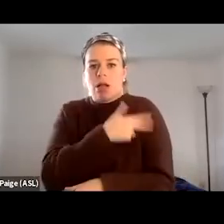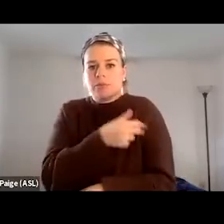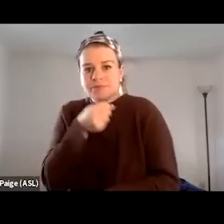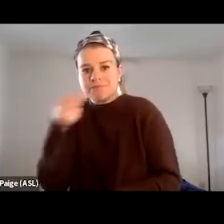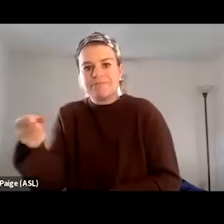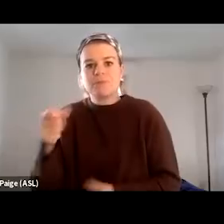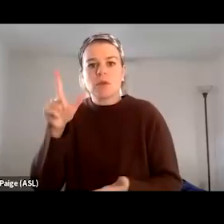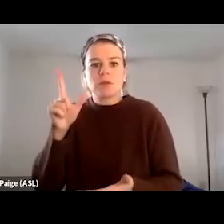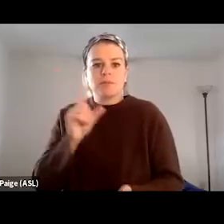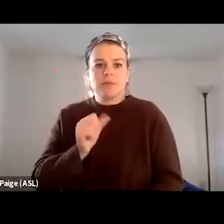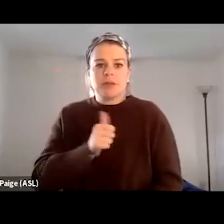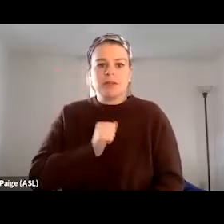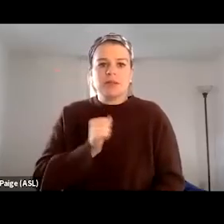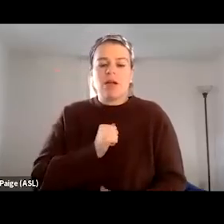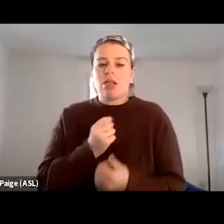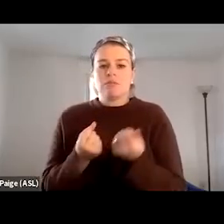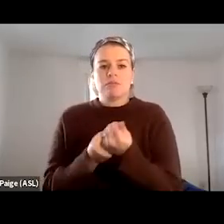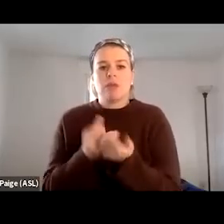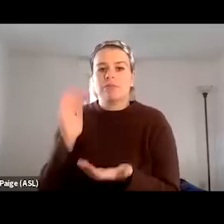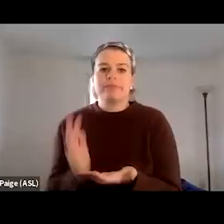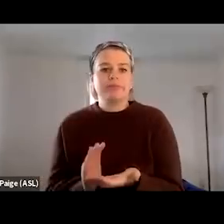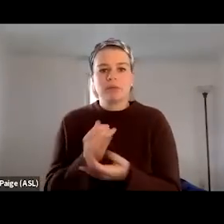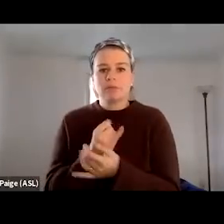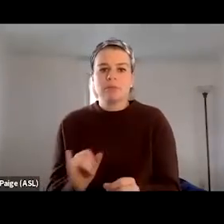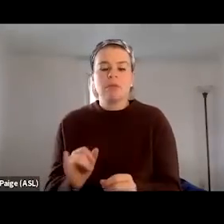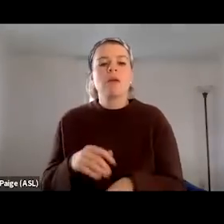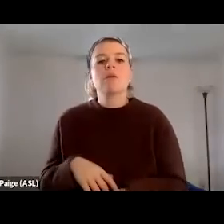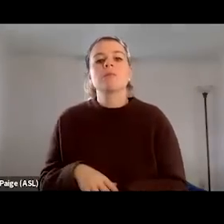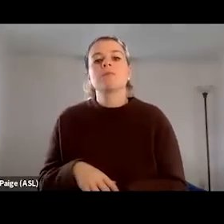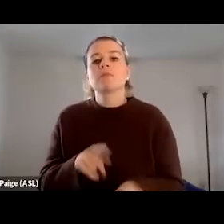relacionados con el manejo de la enfermedad, síntomas depresivos y pensamientos de autolesión.